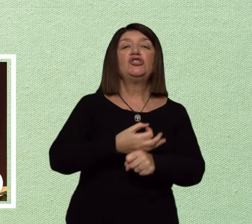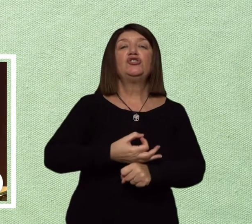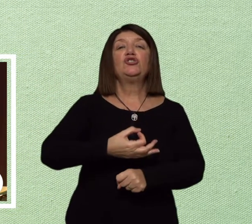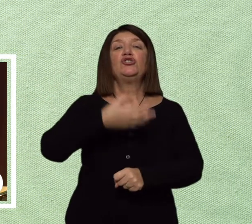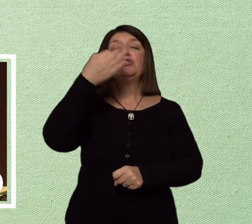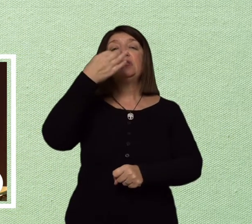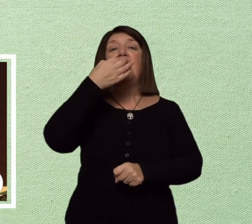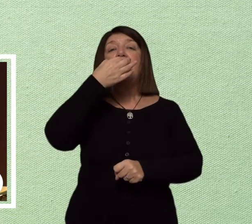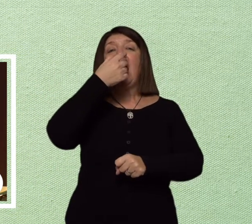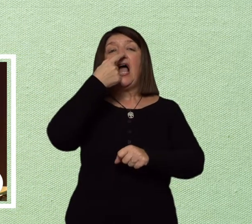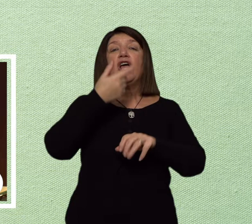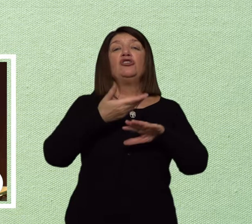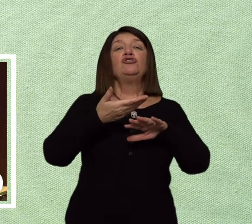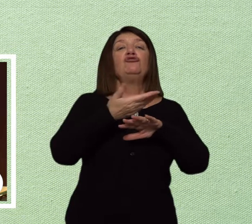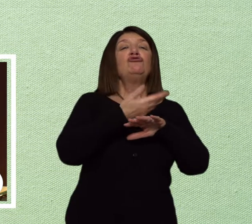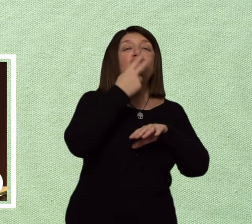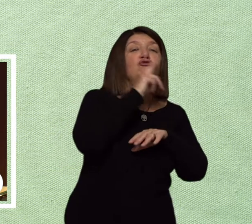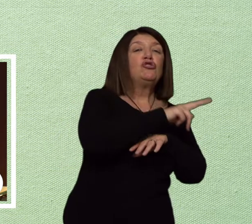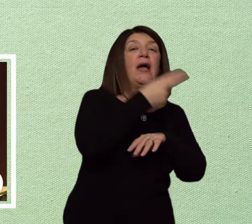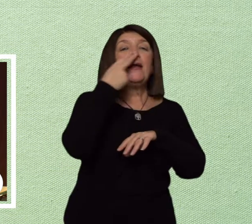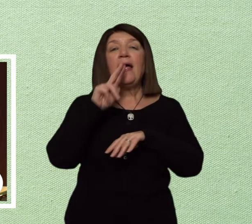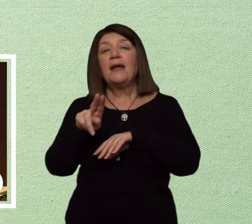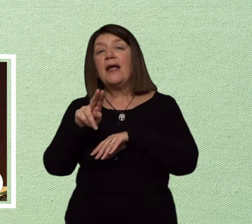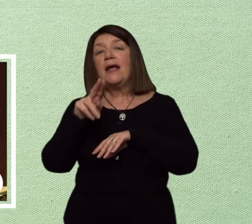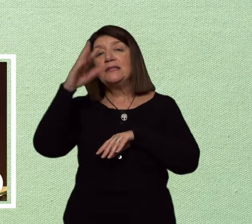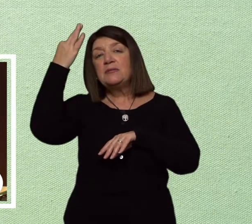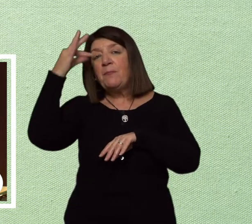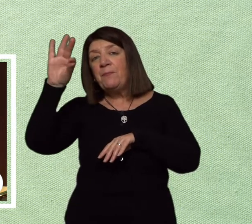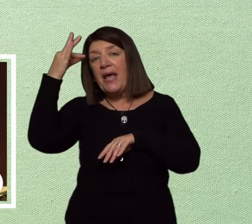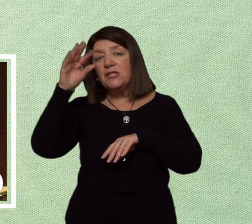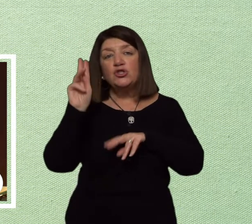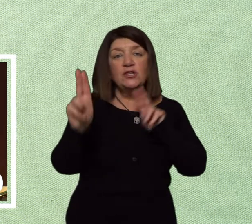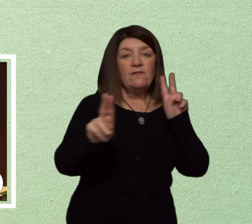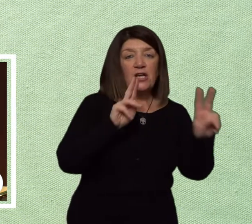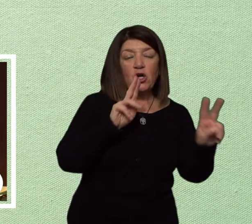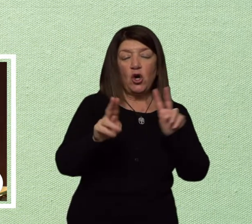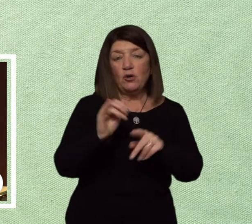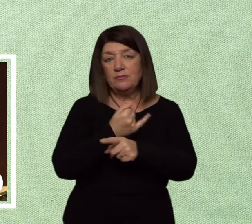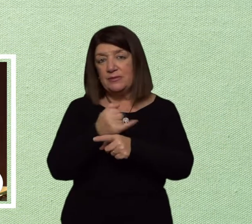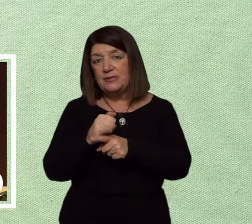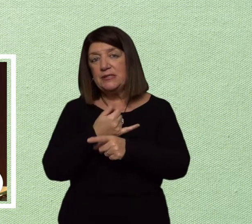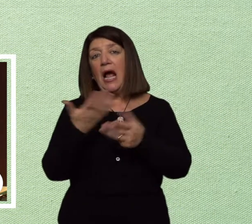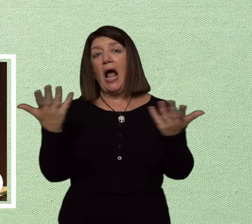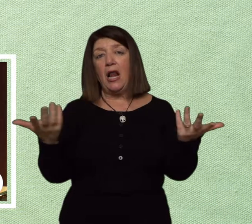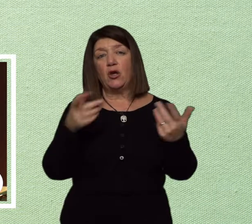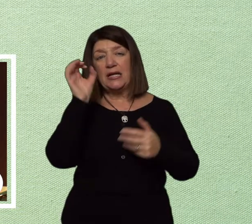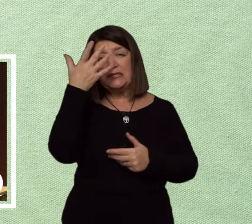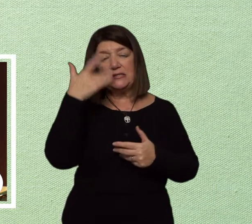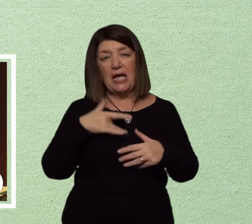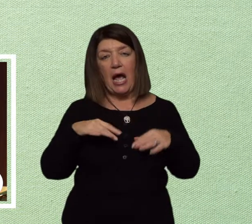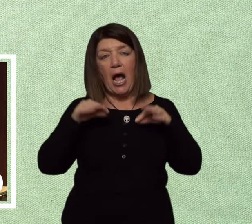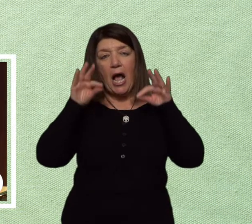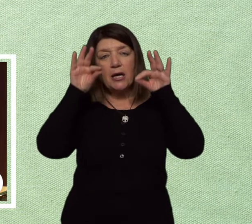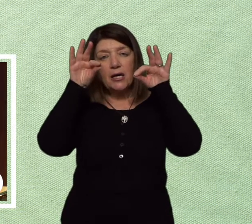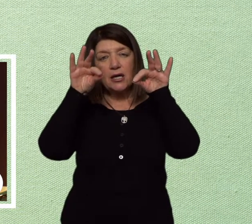specifica", perché mi immagino se siamo arrivati al punto di identificare delle differenze di